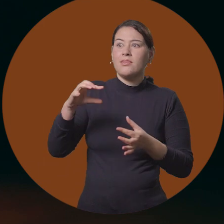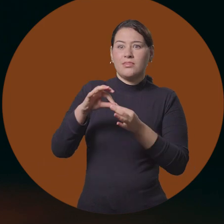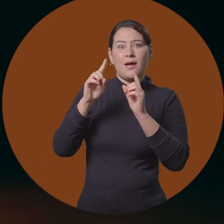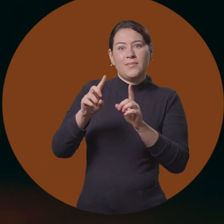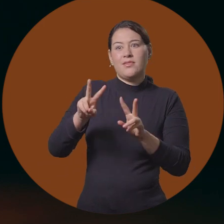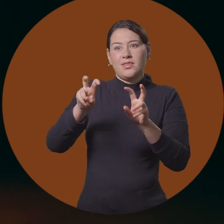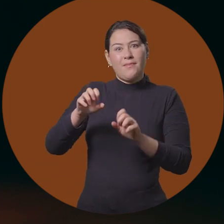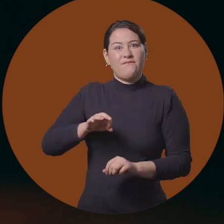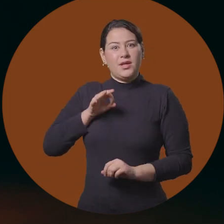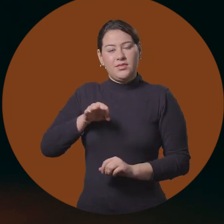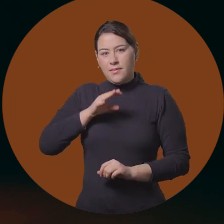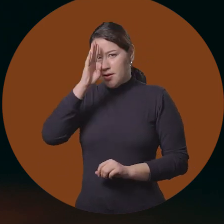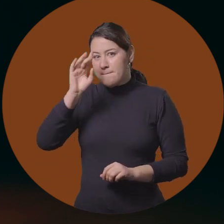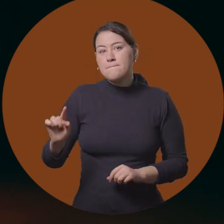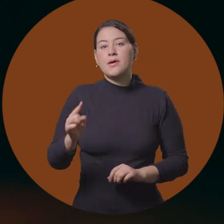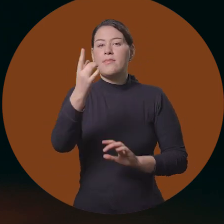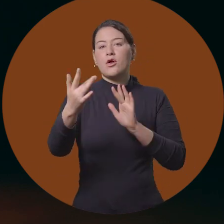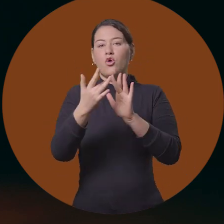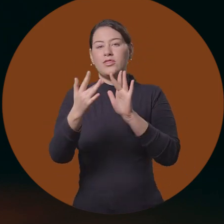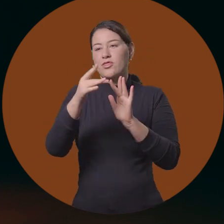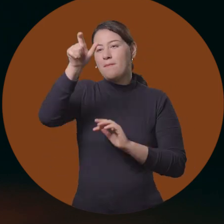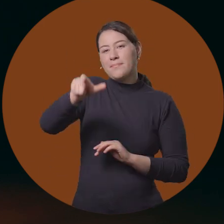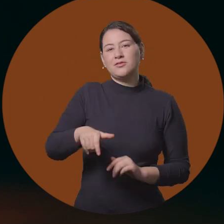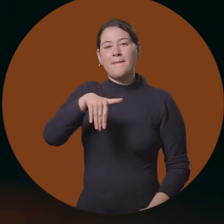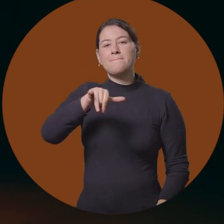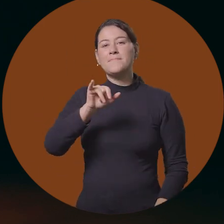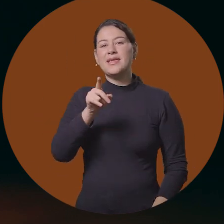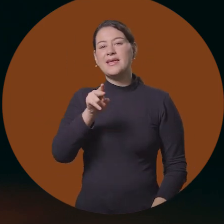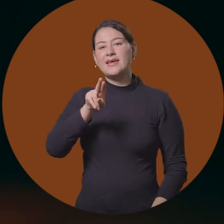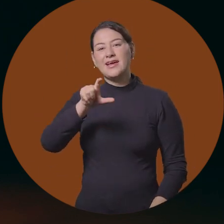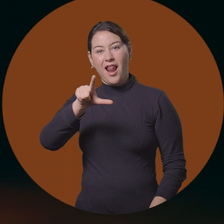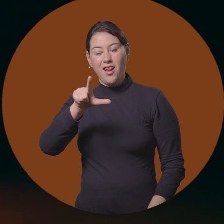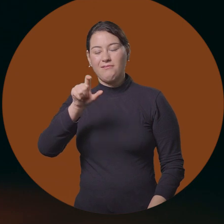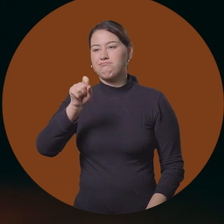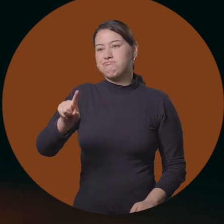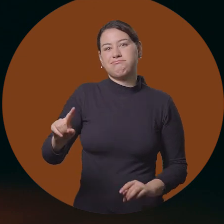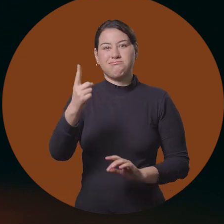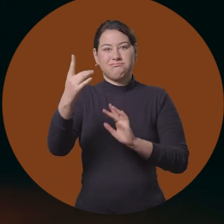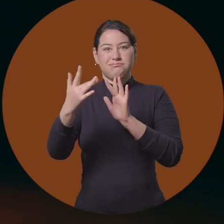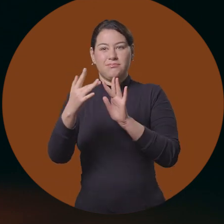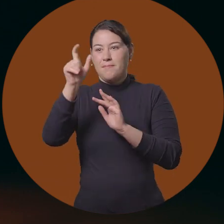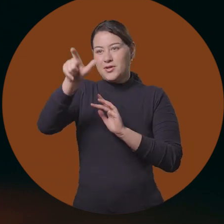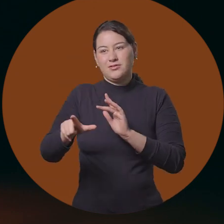Y fue mi primer contacto con Miguel Brechner. Miguel Brechner, el fundador de Ceibal,